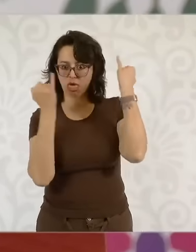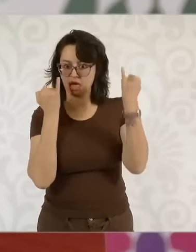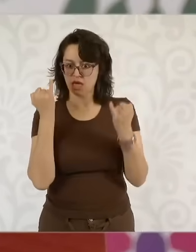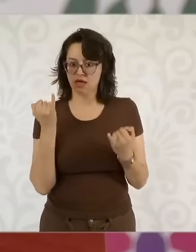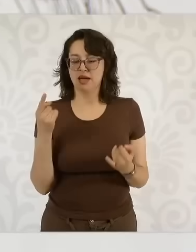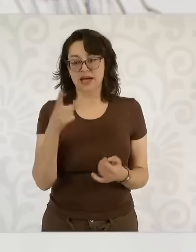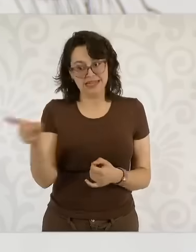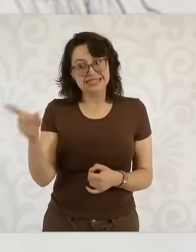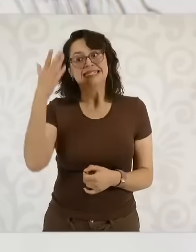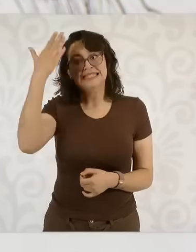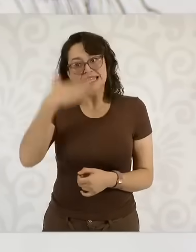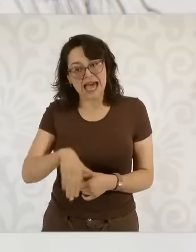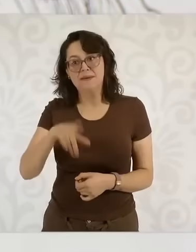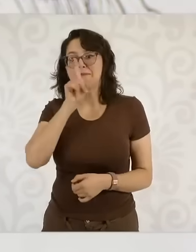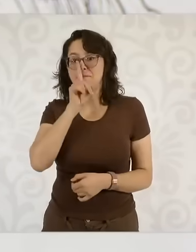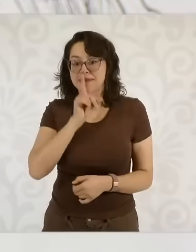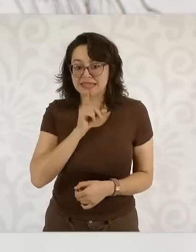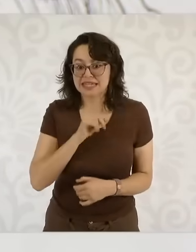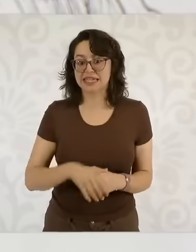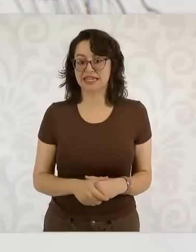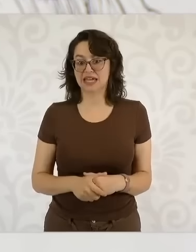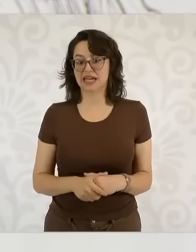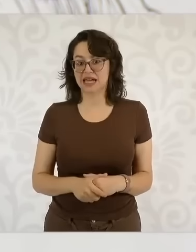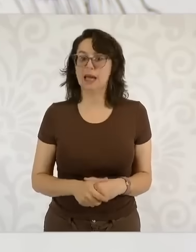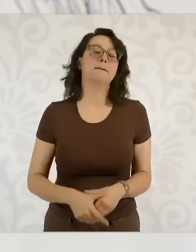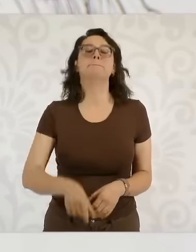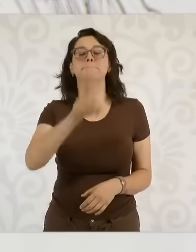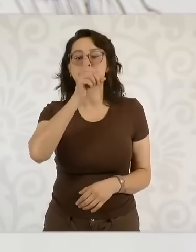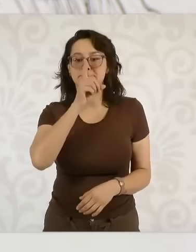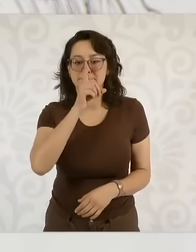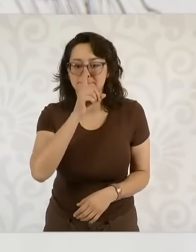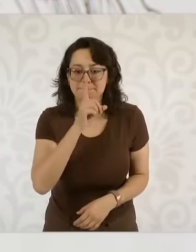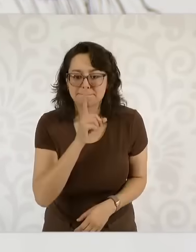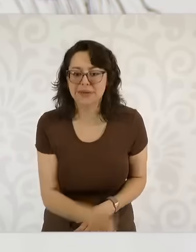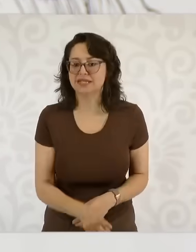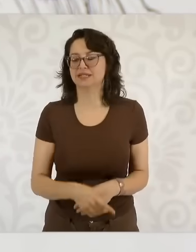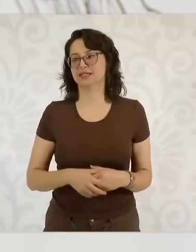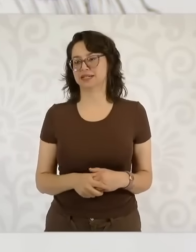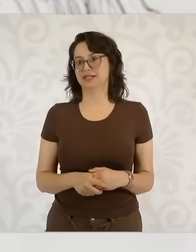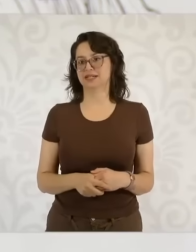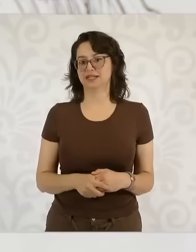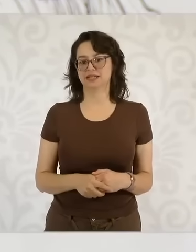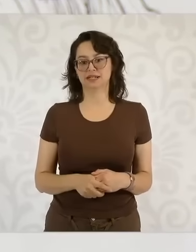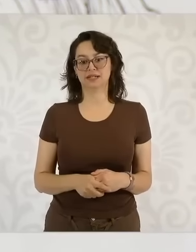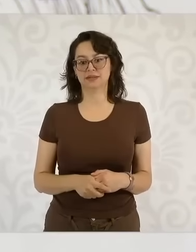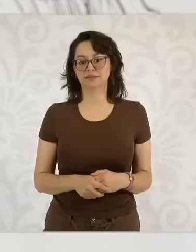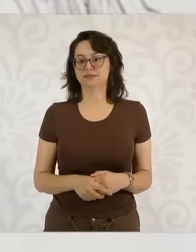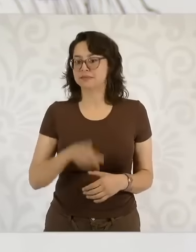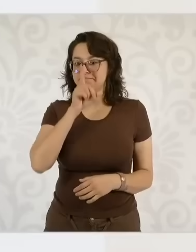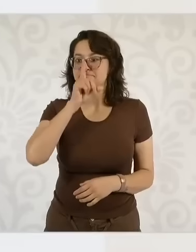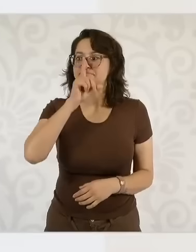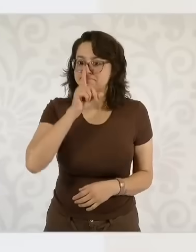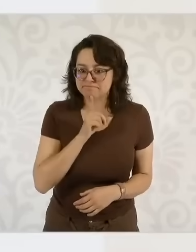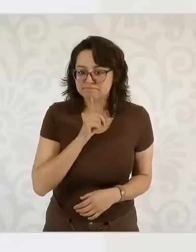sabe que es mentira Están mintiendo deliberadamente Mintiendo deliberadamente